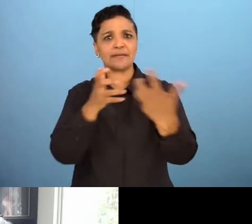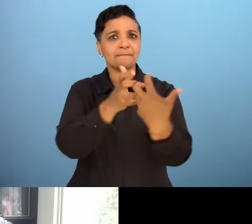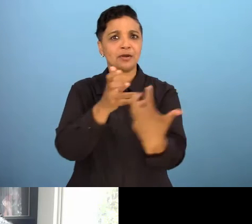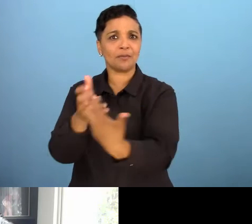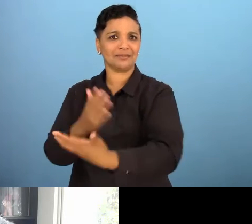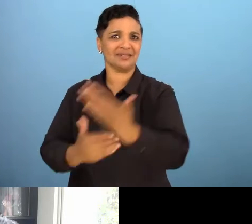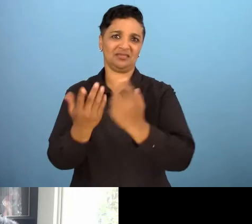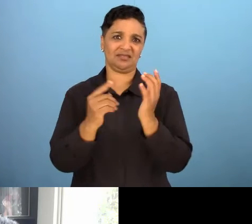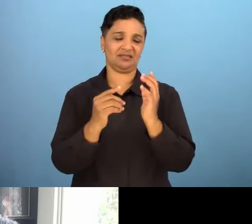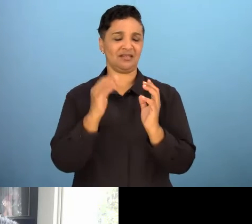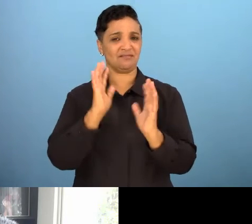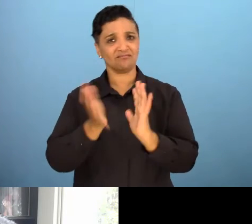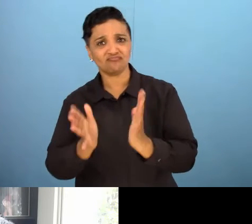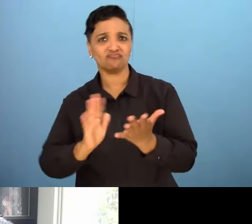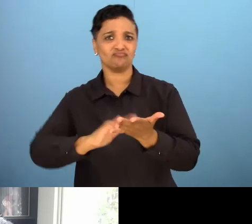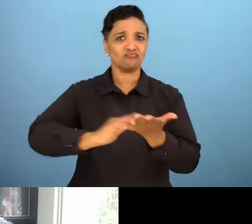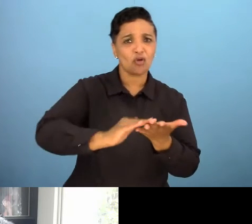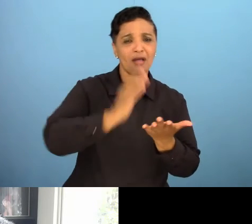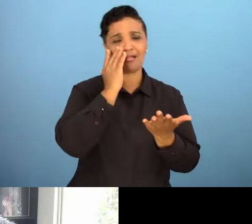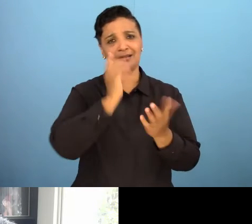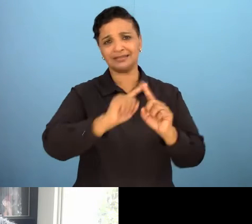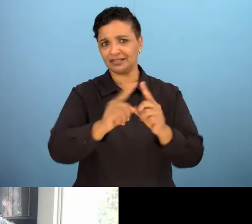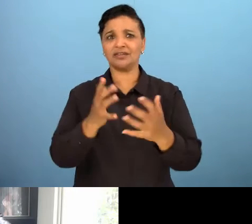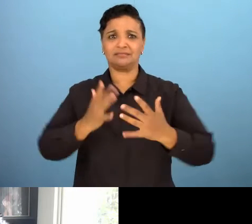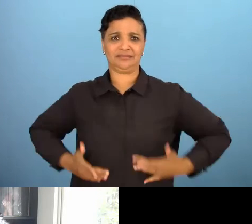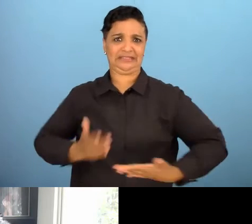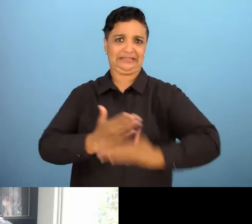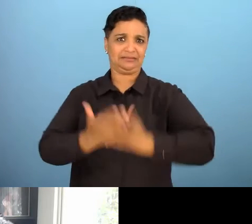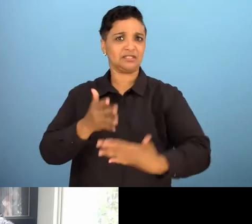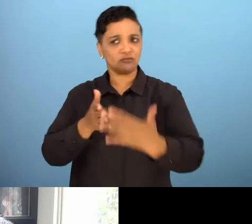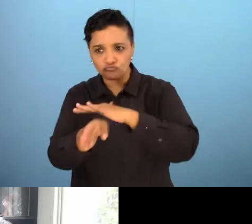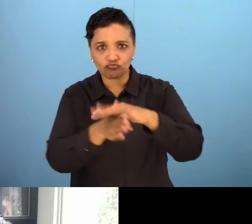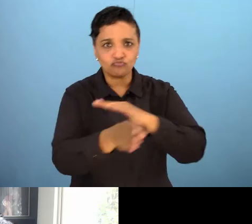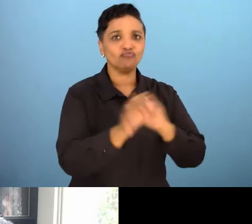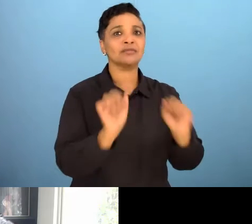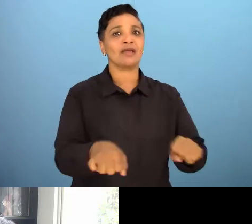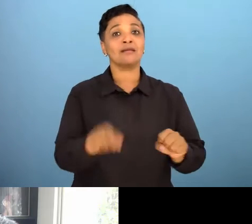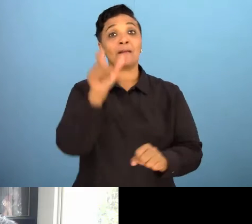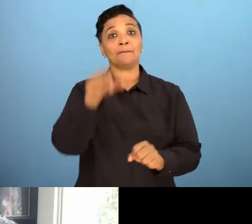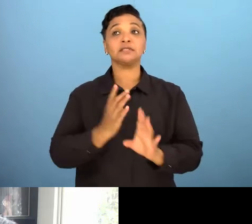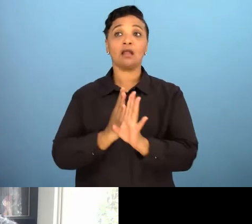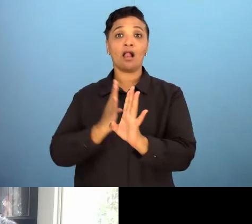Los centros de vacunación deben ser físicamente accesibles, contar con información y formatos adecuados y